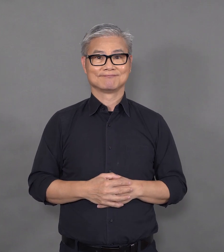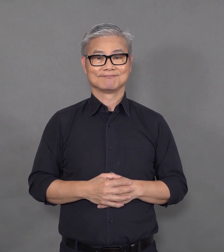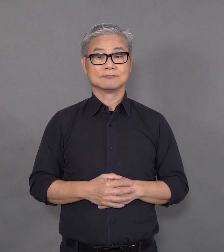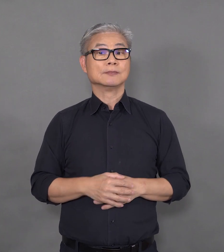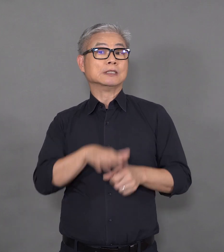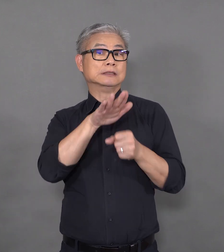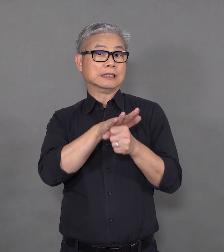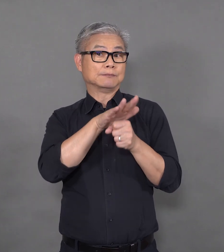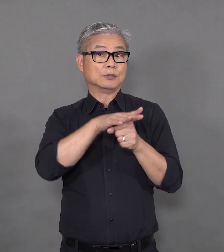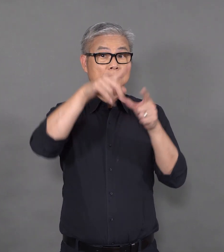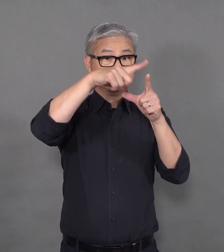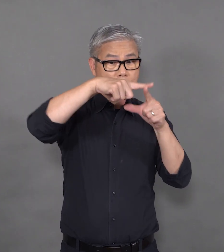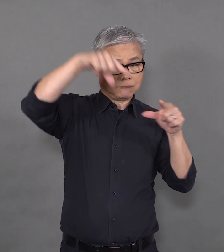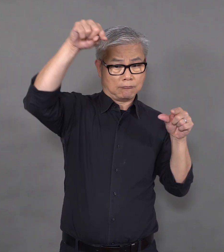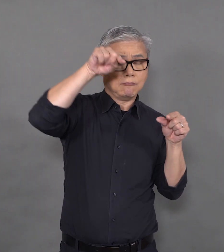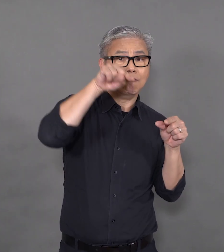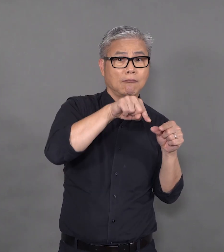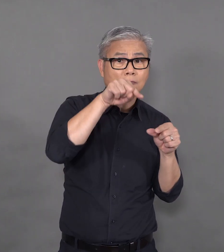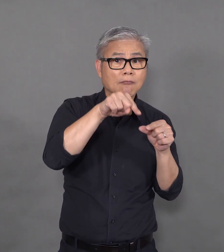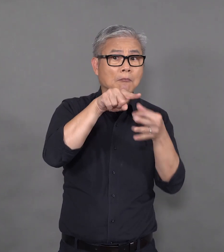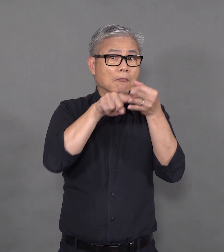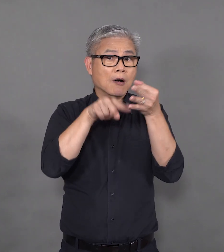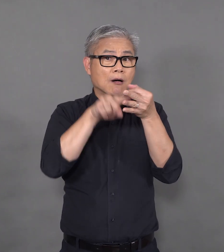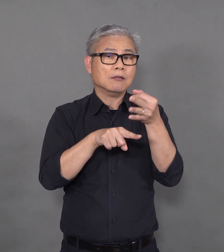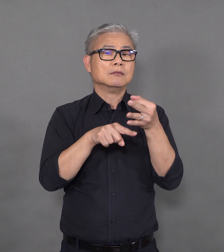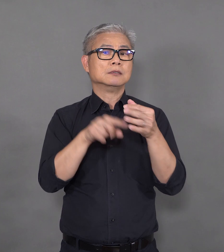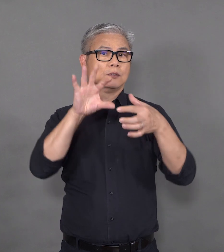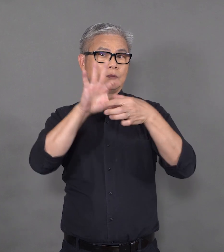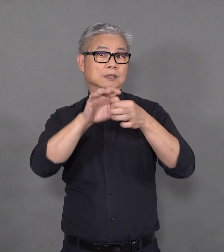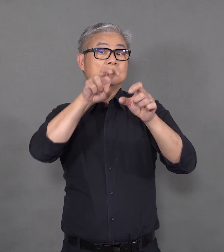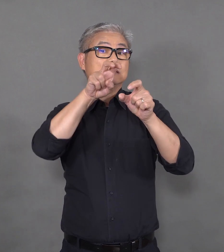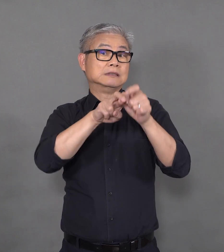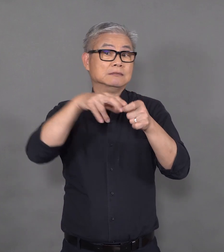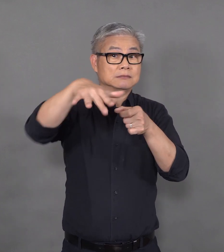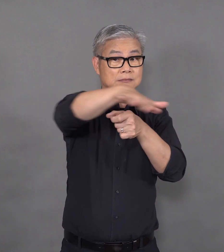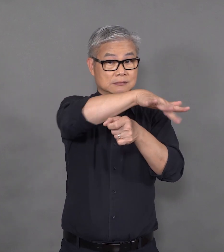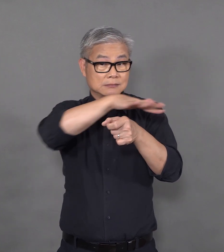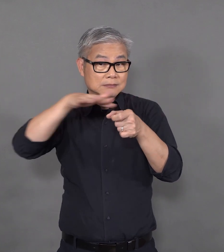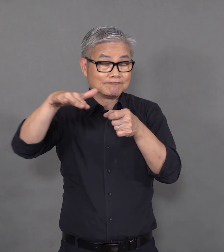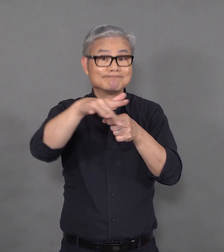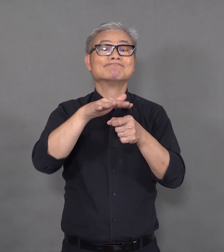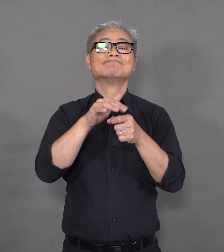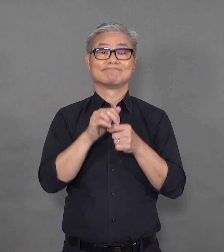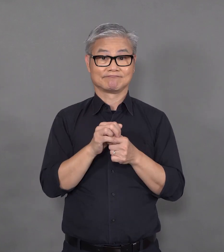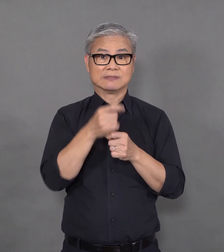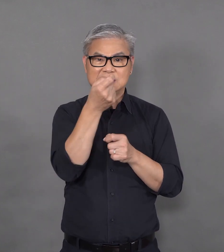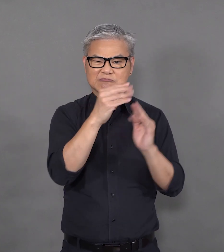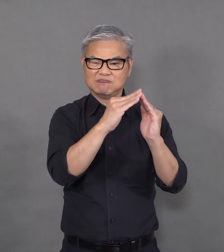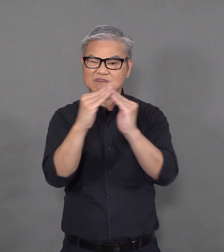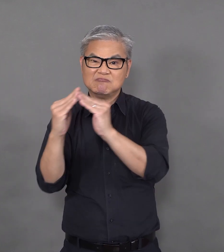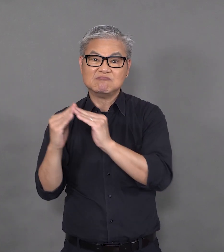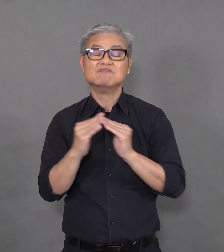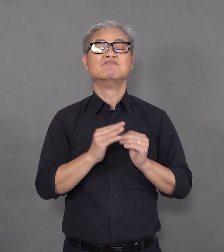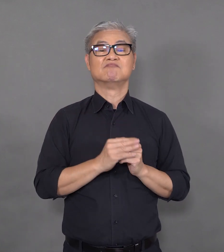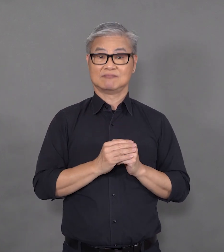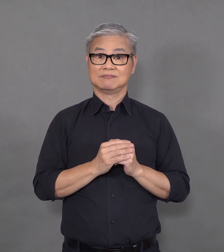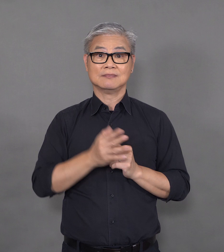在日本關西海邊小鎮